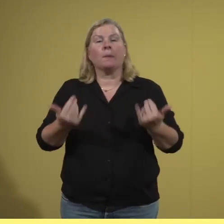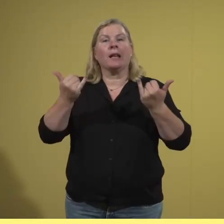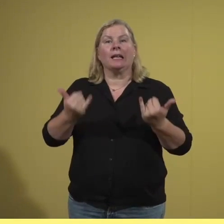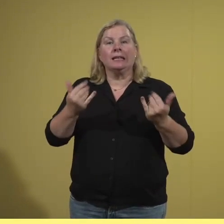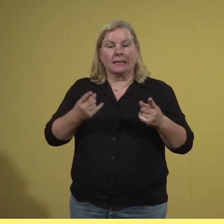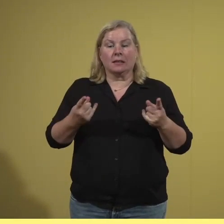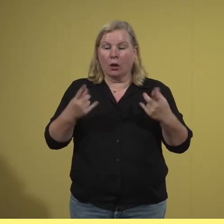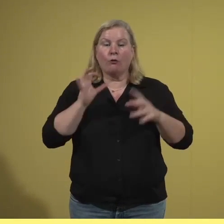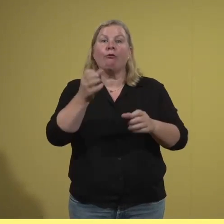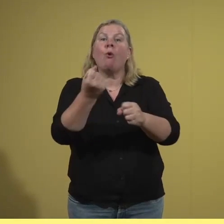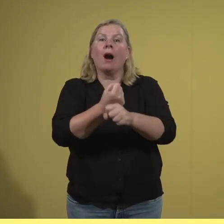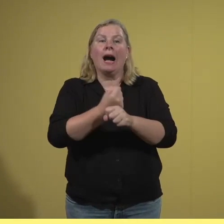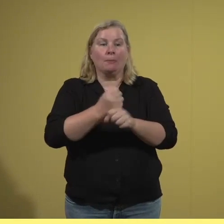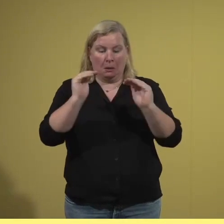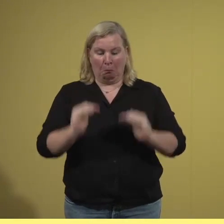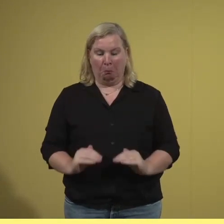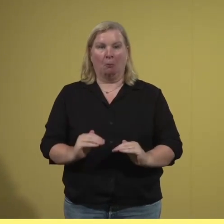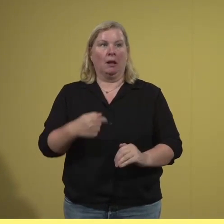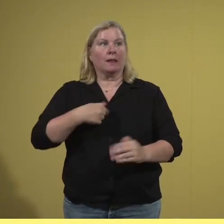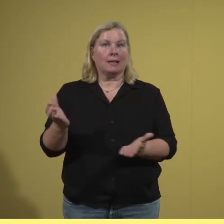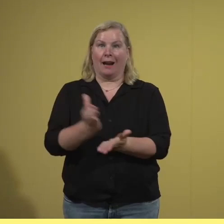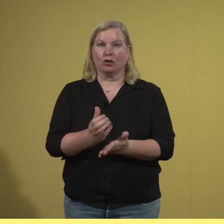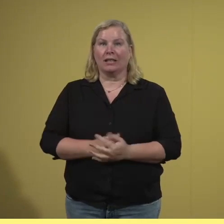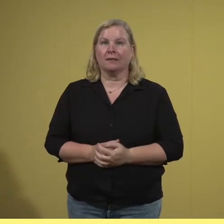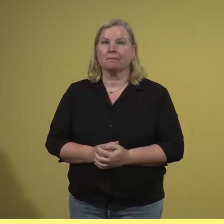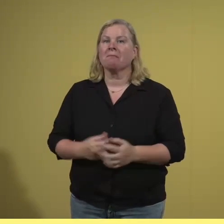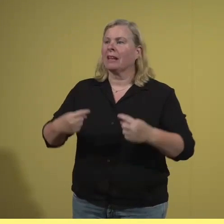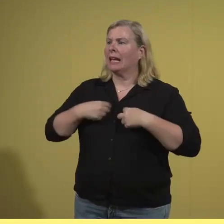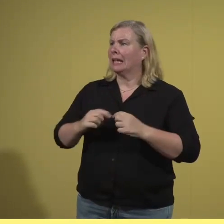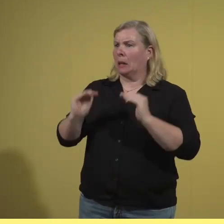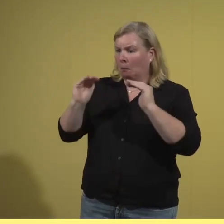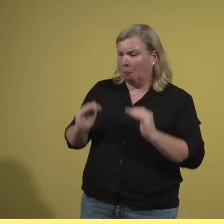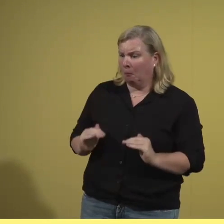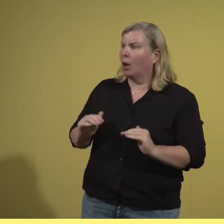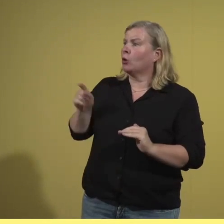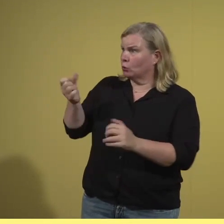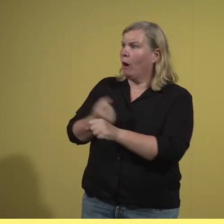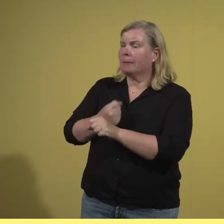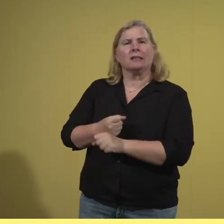Ich bin ja hier angestellt für die niederen Arbeiten. Ich bin nieder und du arbeitest.